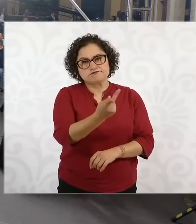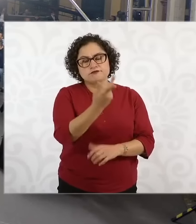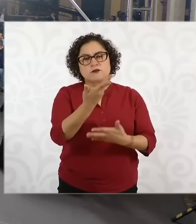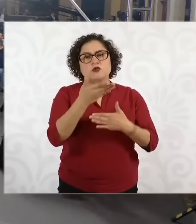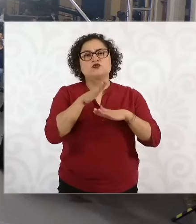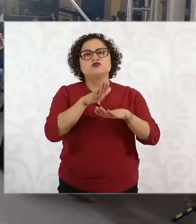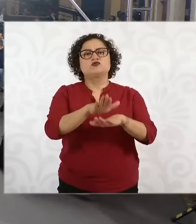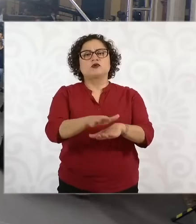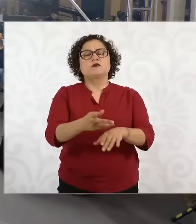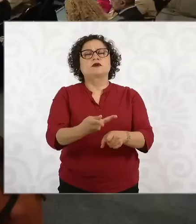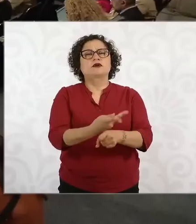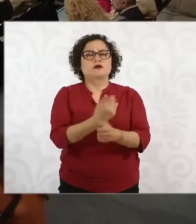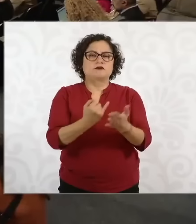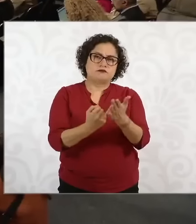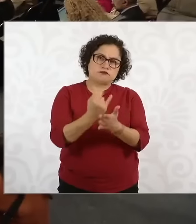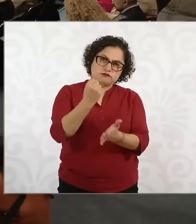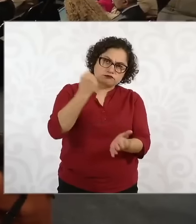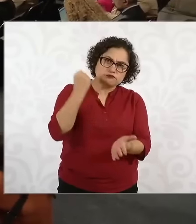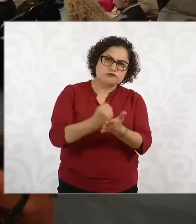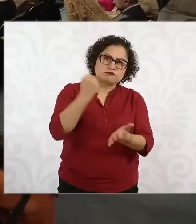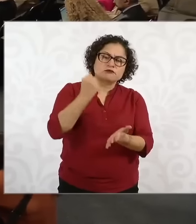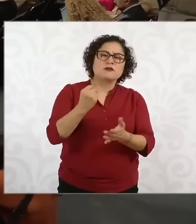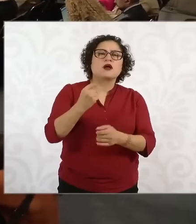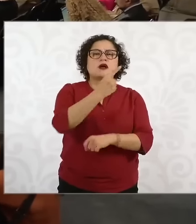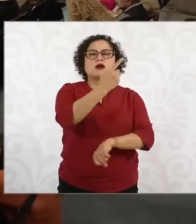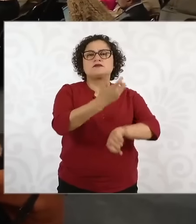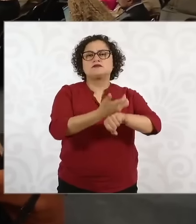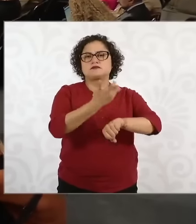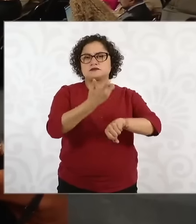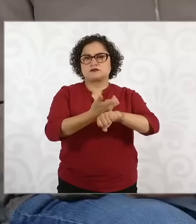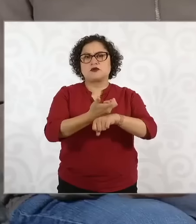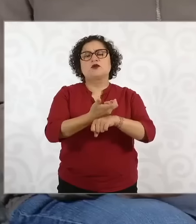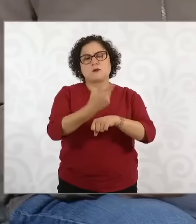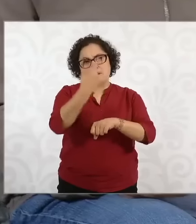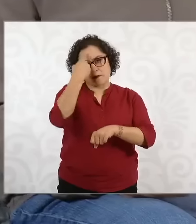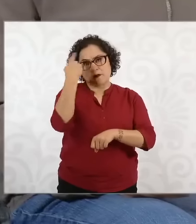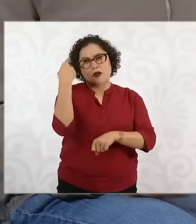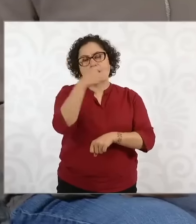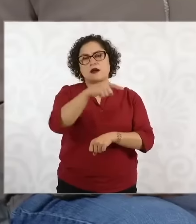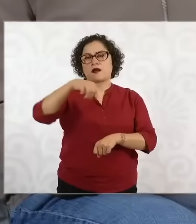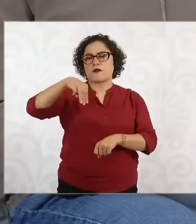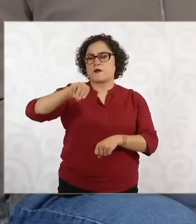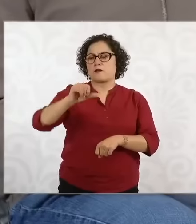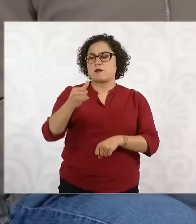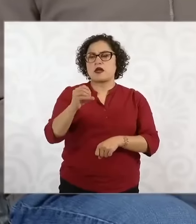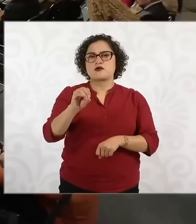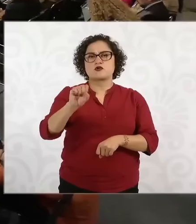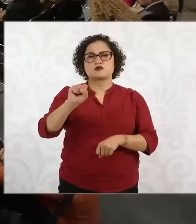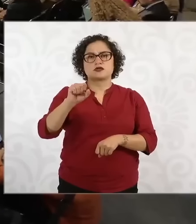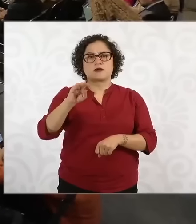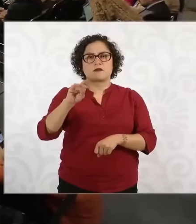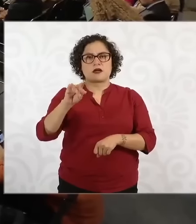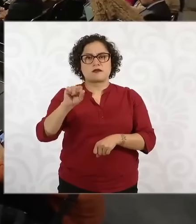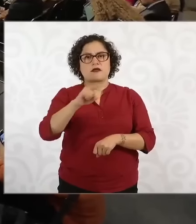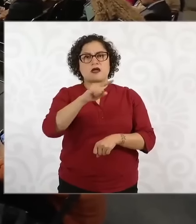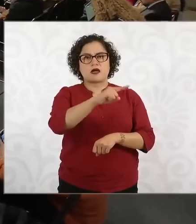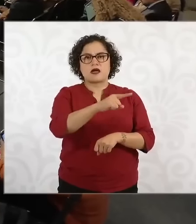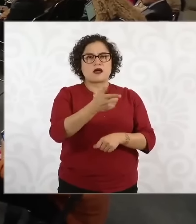ya recibió Ismael el Mayo Zambada en Estados Unidos. ¿Cuál es opiniones cadena perpetua?